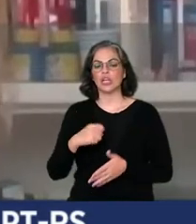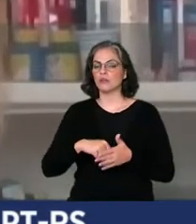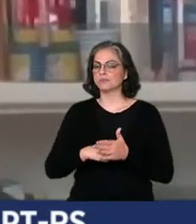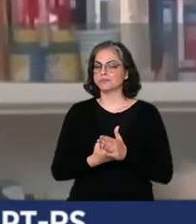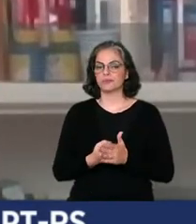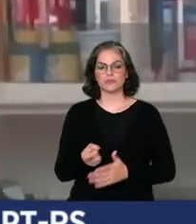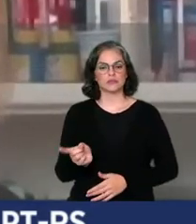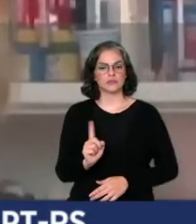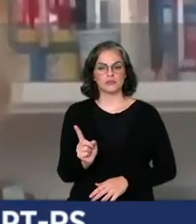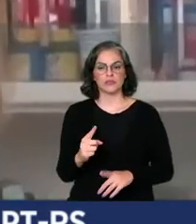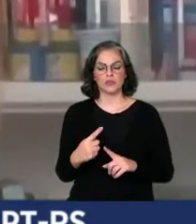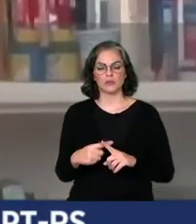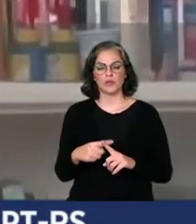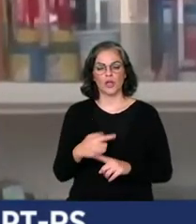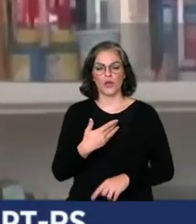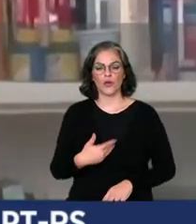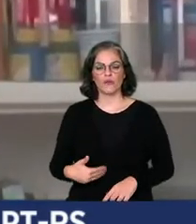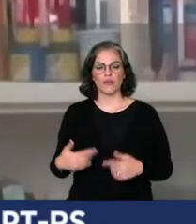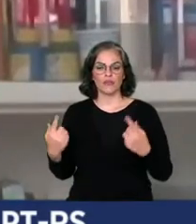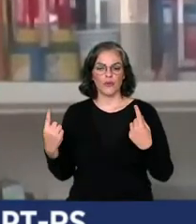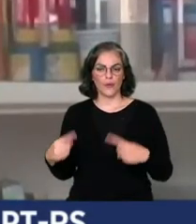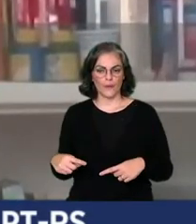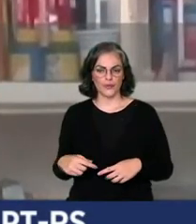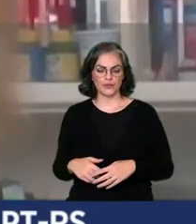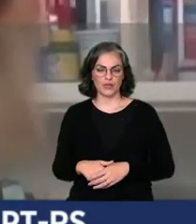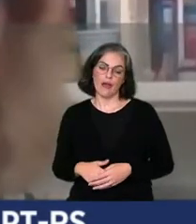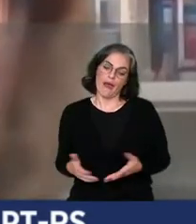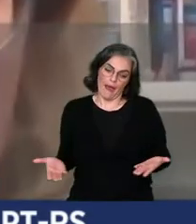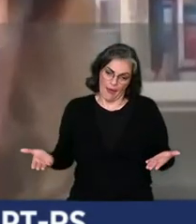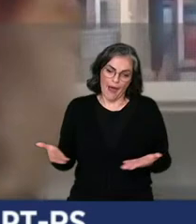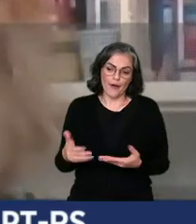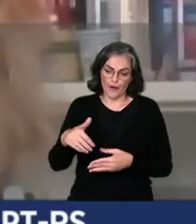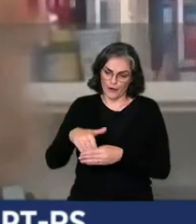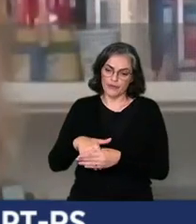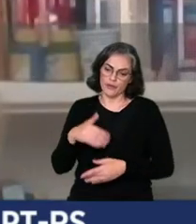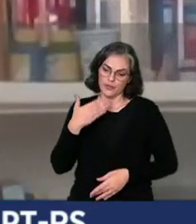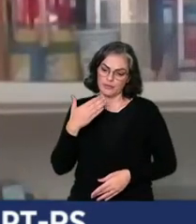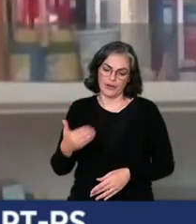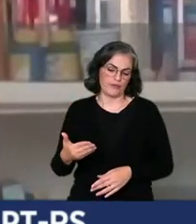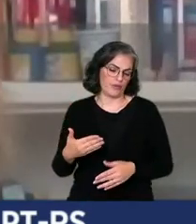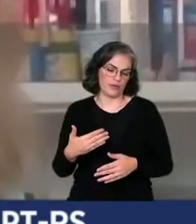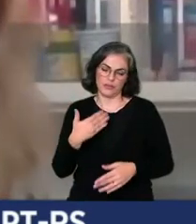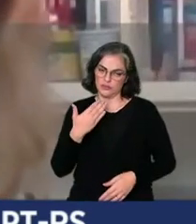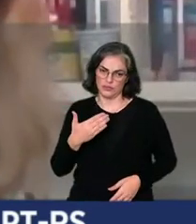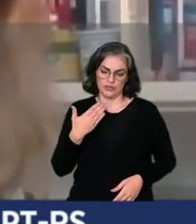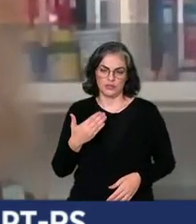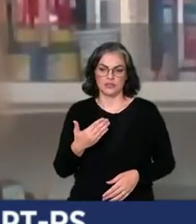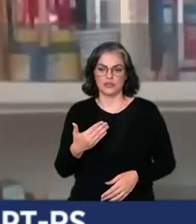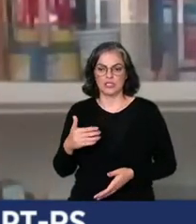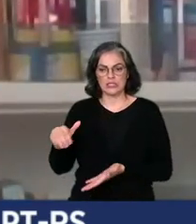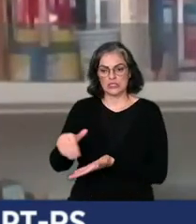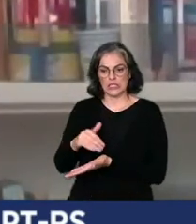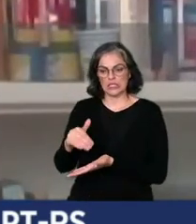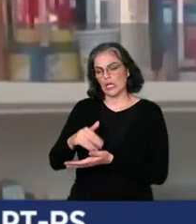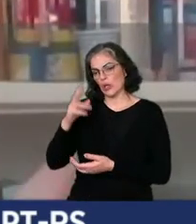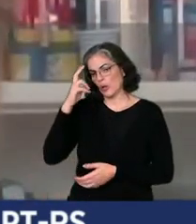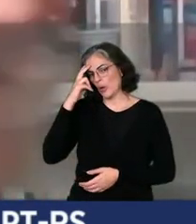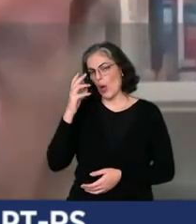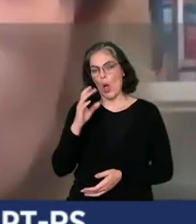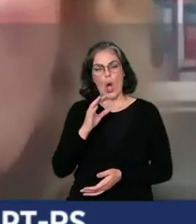TRANQUE O RECURSO PORQUE O GOVERNO É CONTRA A CULTURA, MESMO QUE AGORA ESTEJA VOTADO A FAVOR. EM GERAL O SECRETÁRIO NACIONAL DE CULTURA É UM HORROR CONTRA A